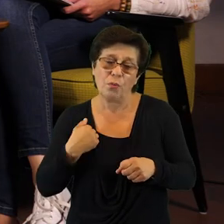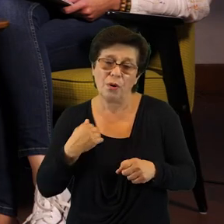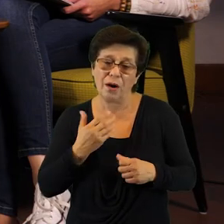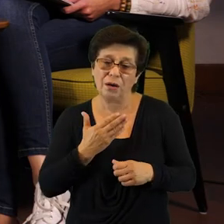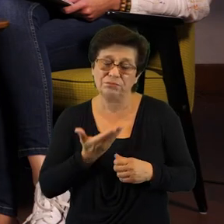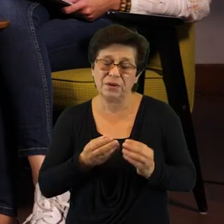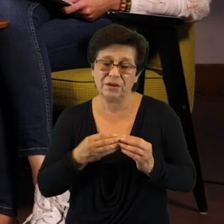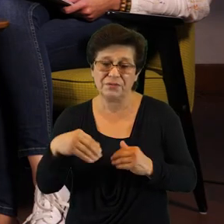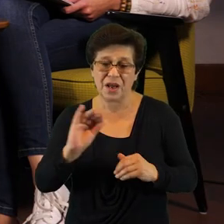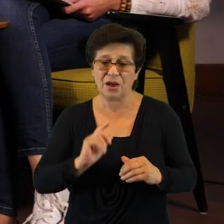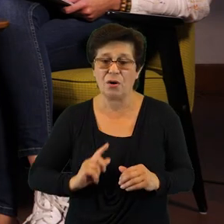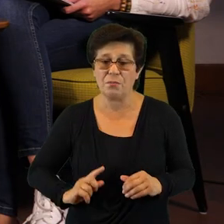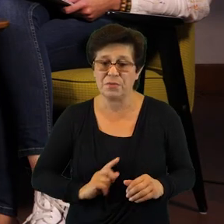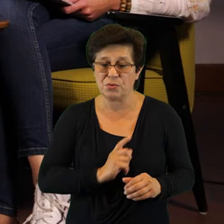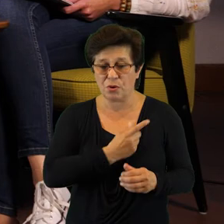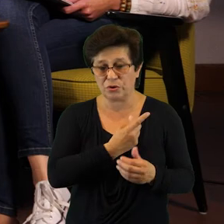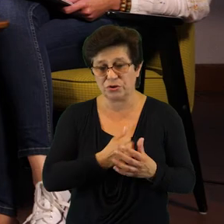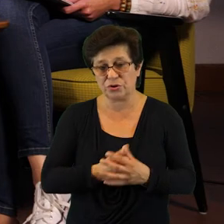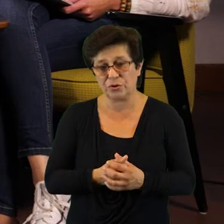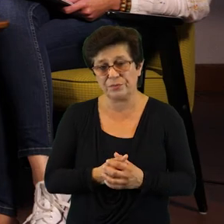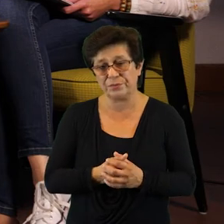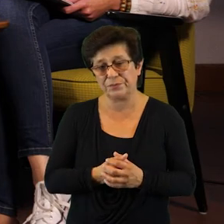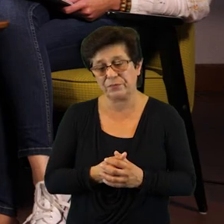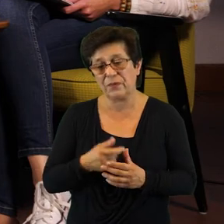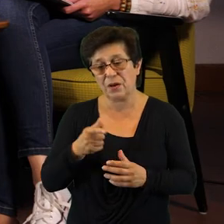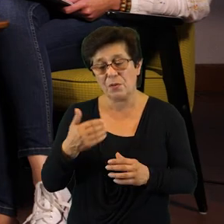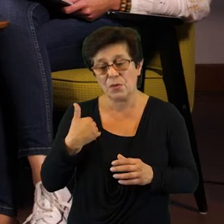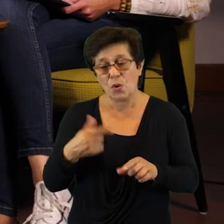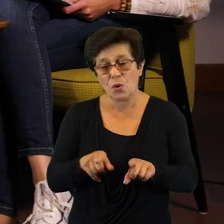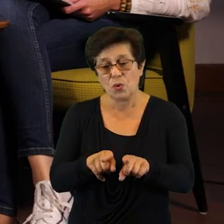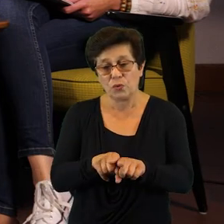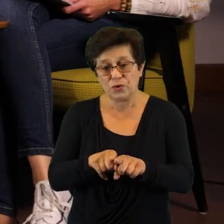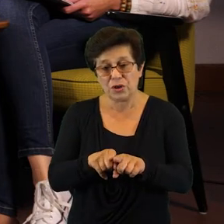I Knaster również był zaprzyjaźniony ze Skamandrytami.